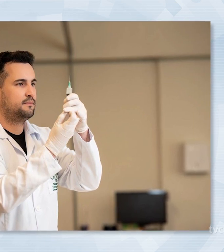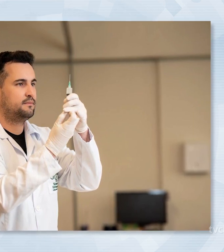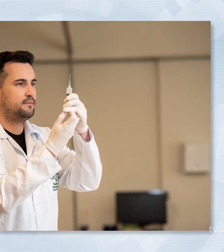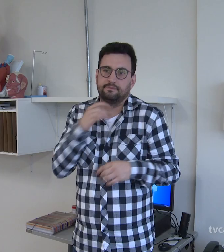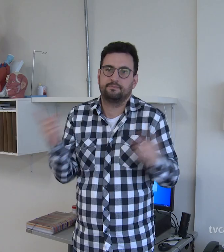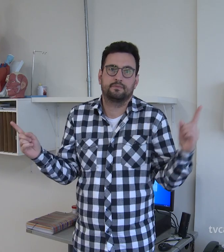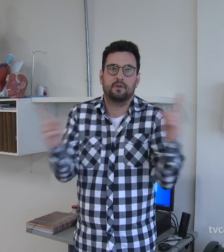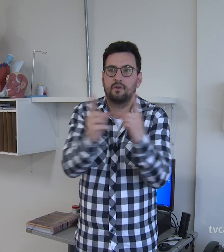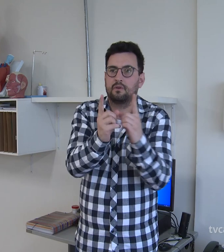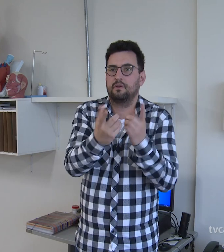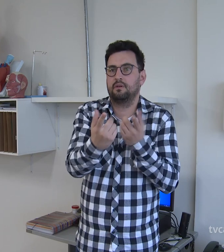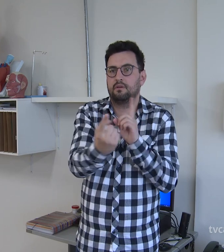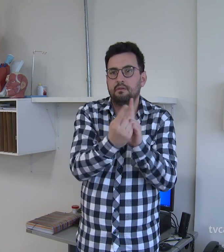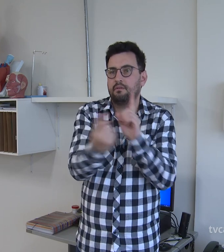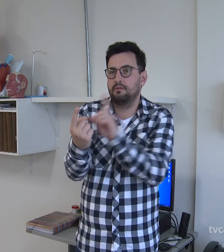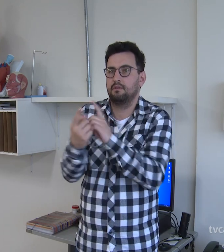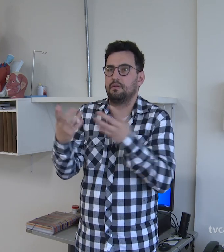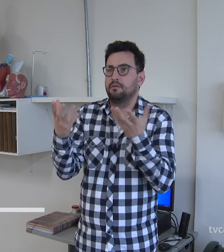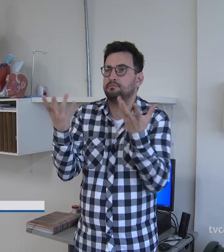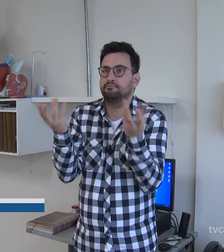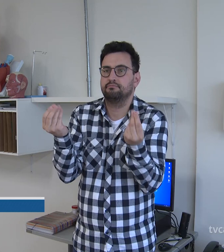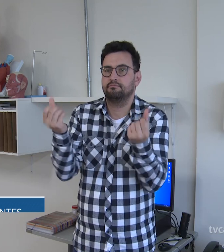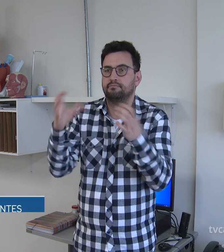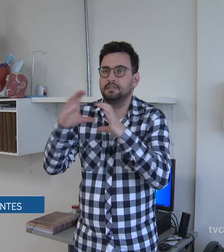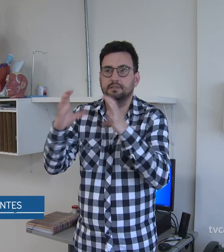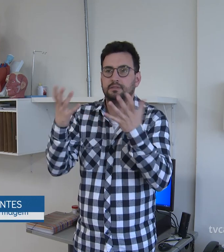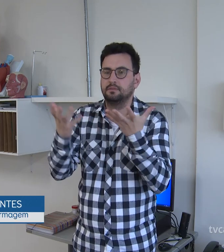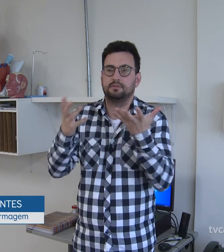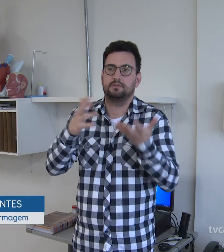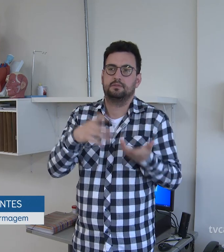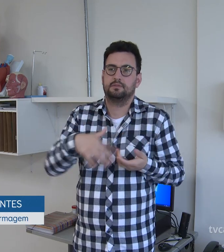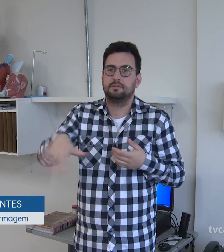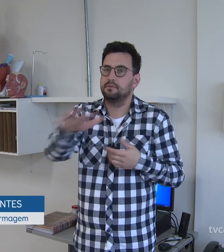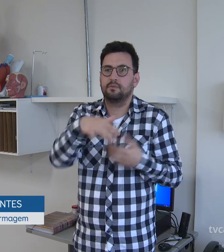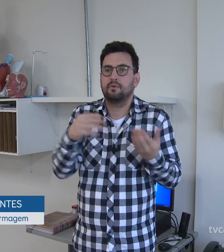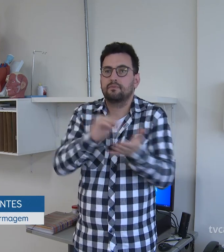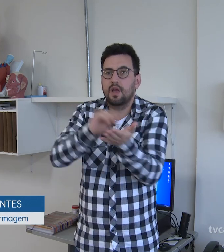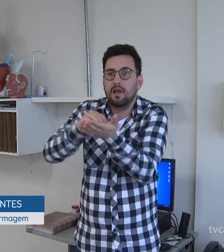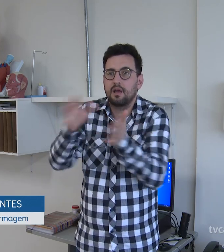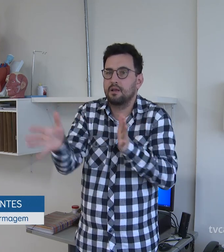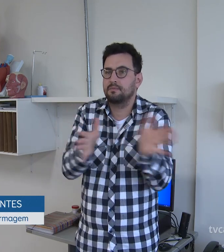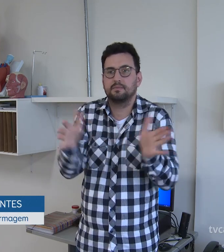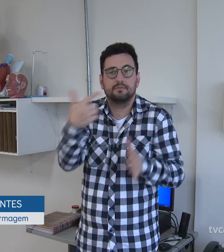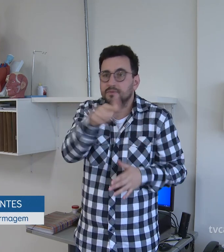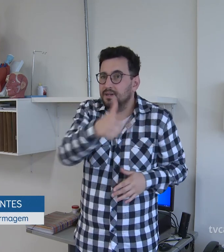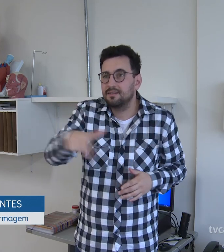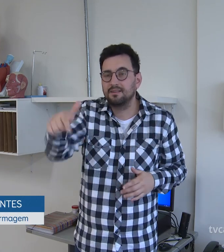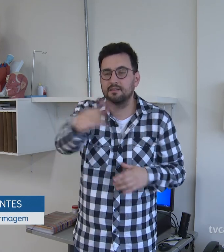[Marcos Pontes]: Quando eu ia em alguns atendimentos da área da saúde, sentia muita falta dessa comunicação.